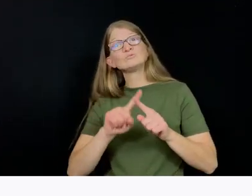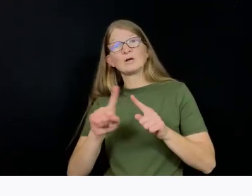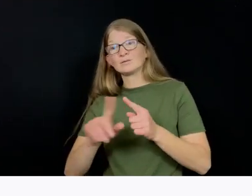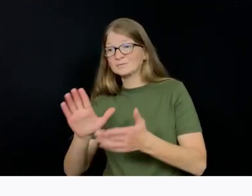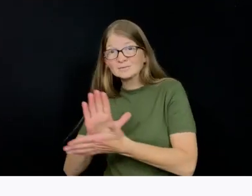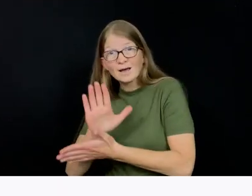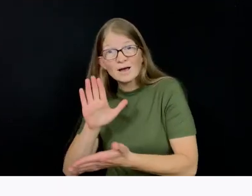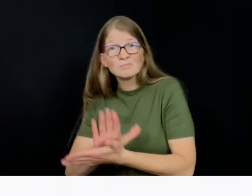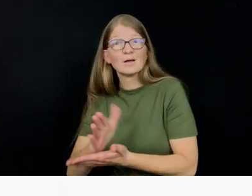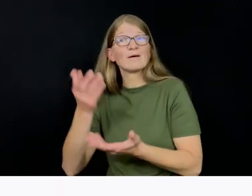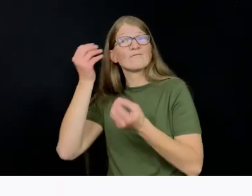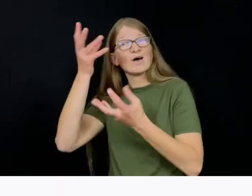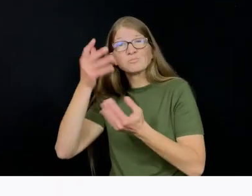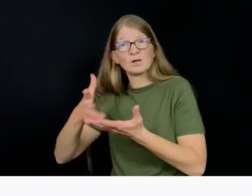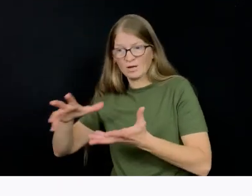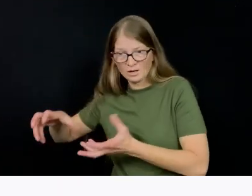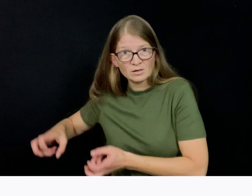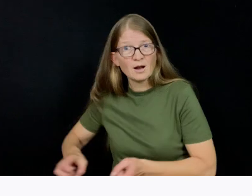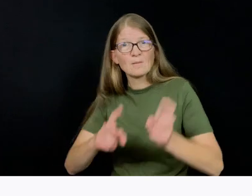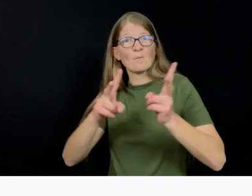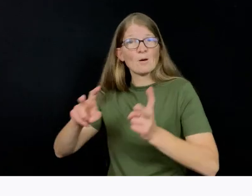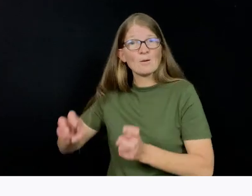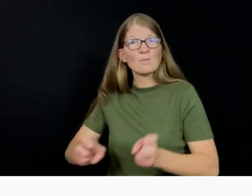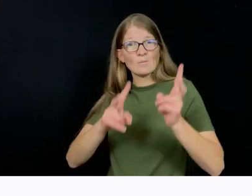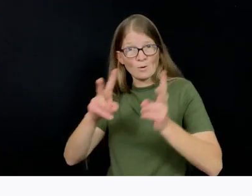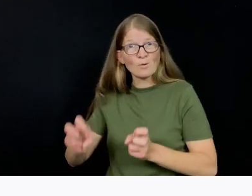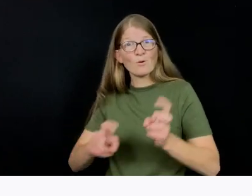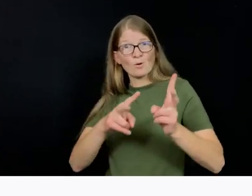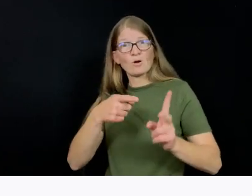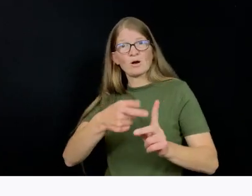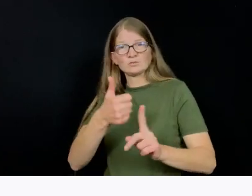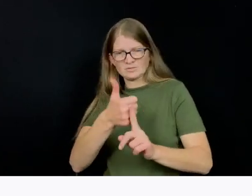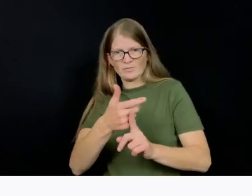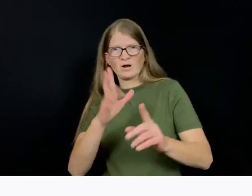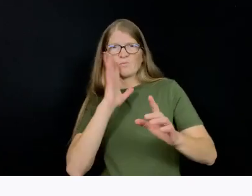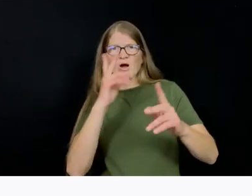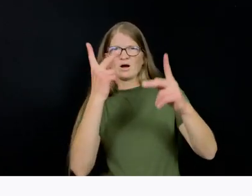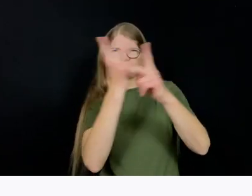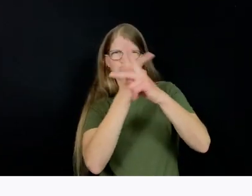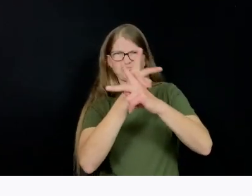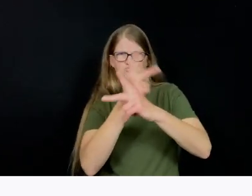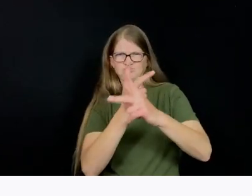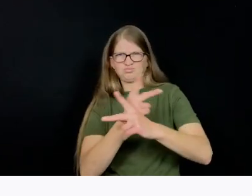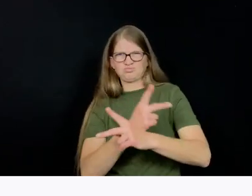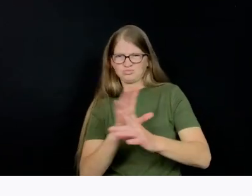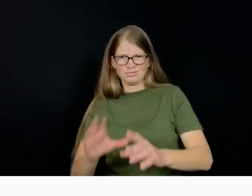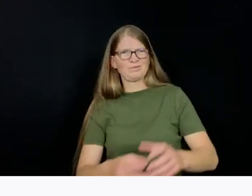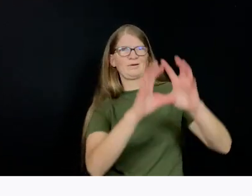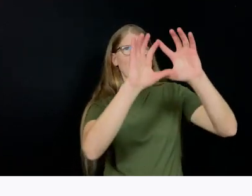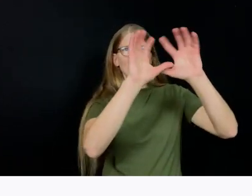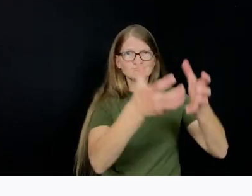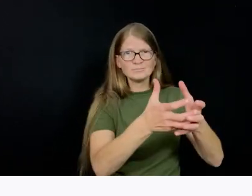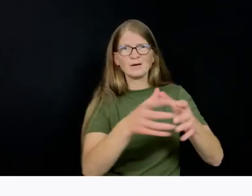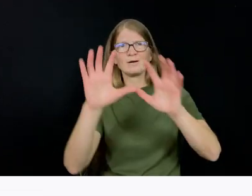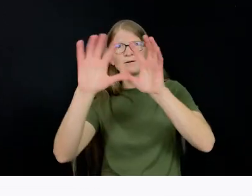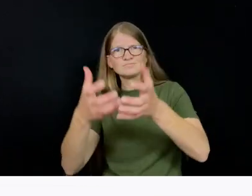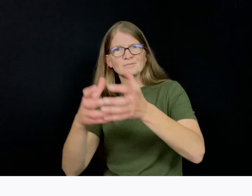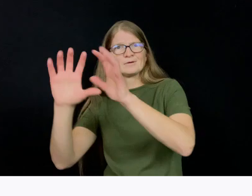من خلال تحديد وتنظيم الأشخاص والمؤسسات والمواقع التي يتم ذكرها بشكل متكرر